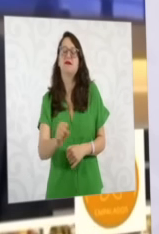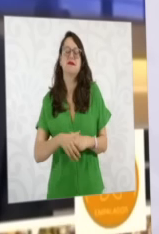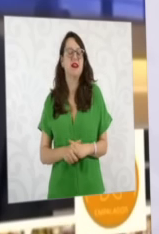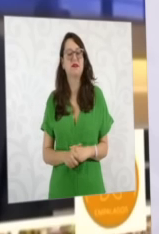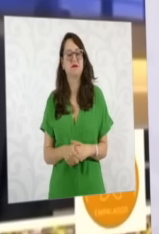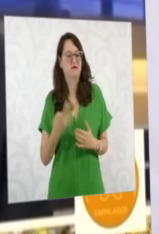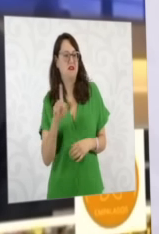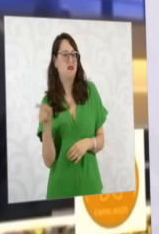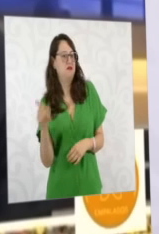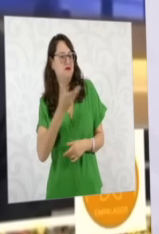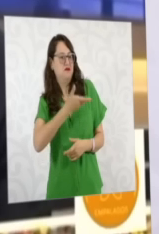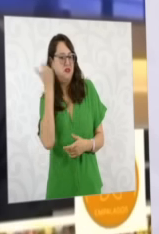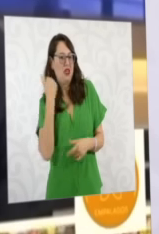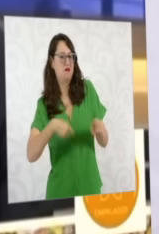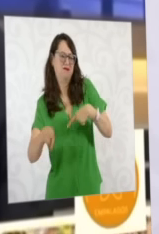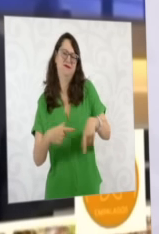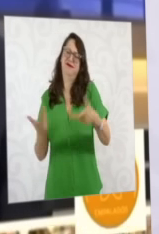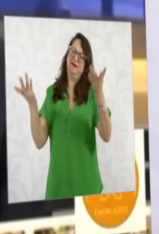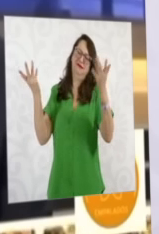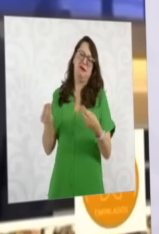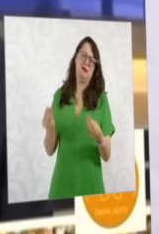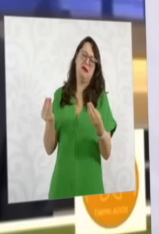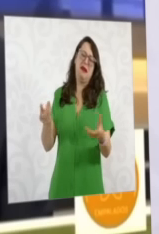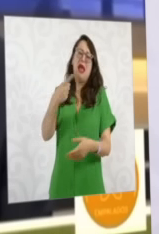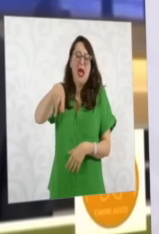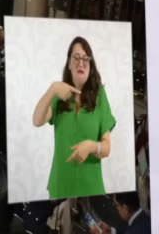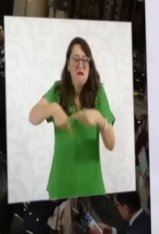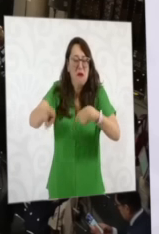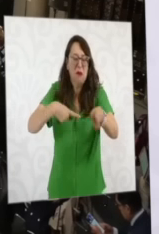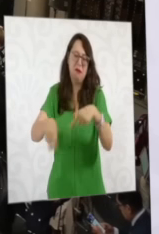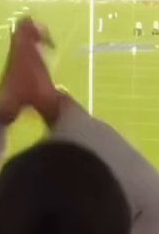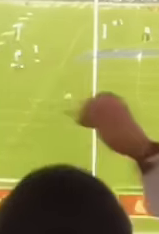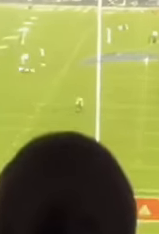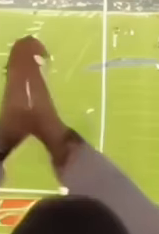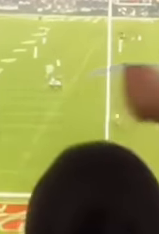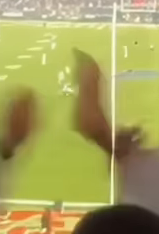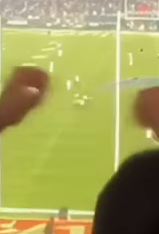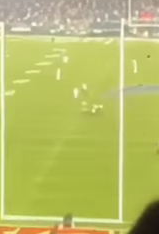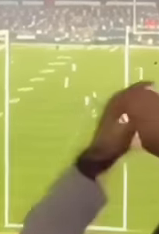¿eh? Y y menos el fútbol, ¿viste? Son la verdad, son de madera. [risas] En el marco de la reciente